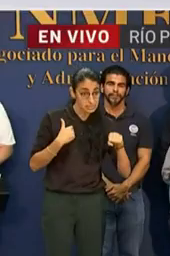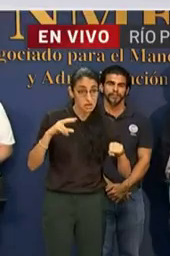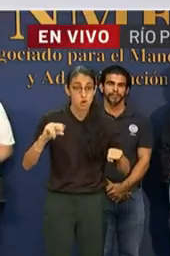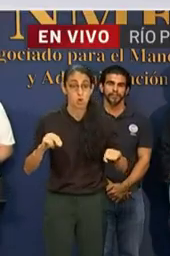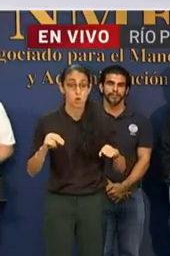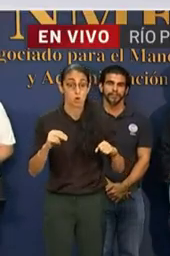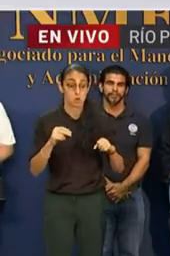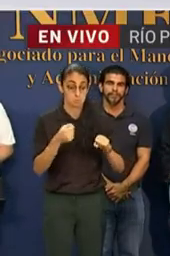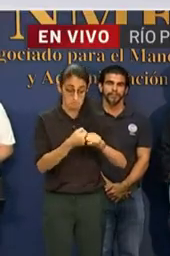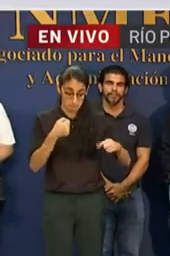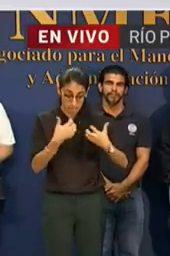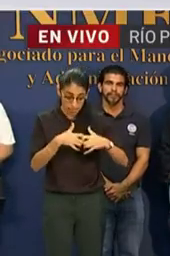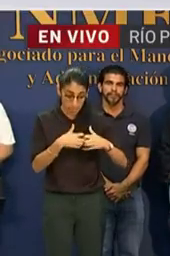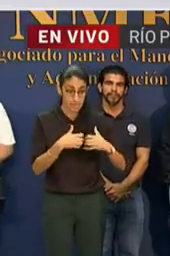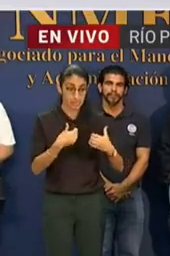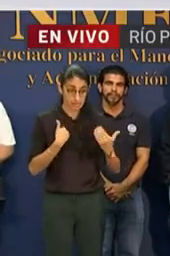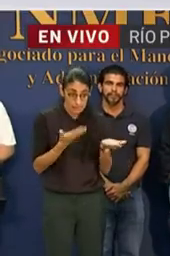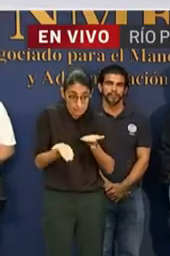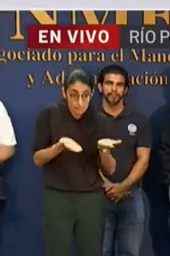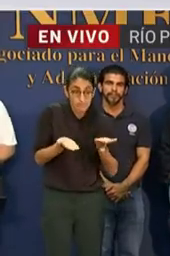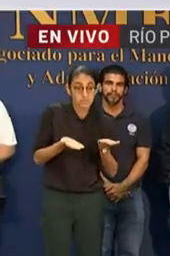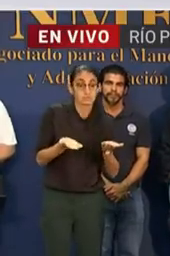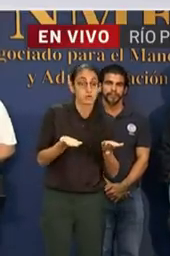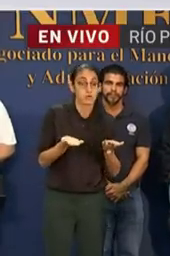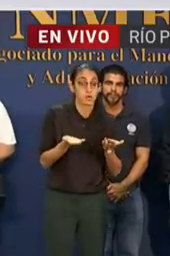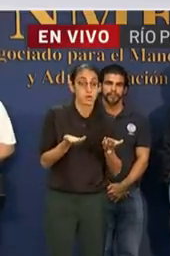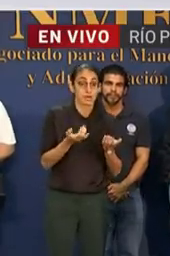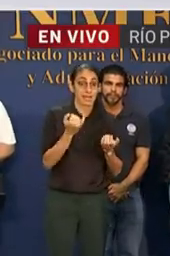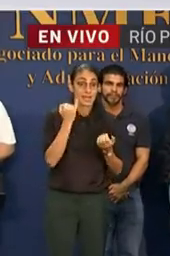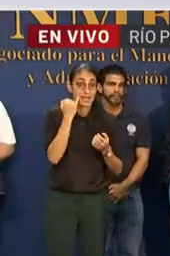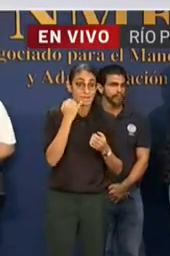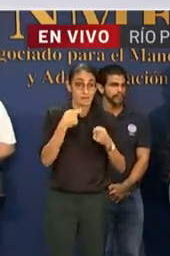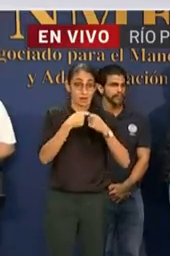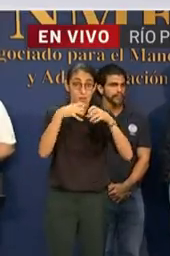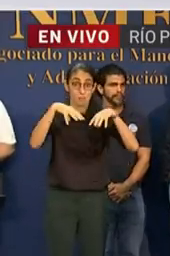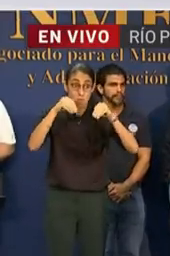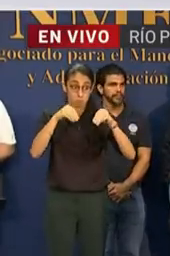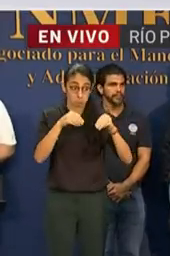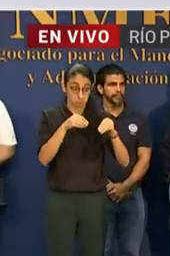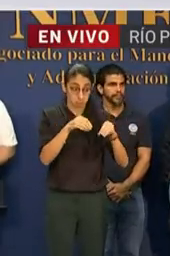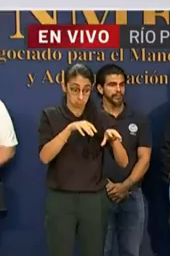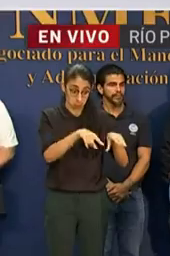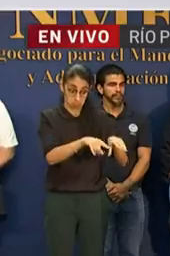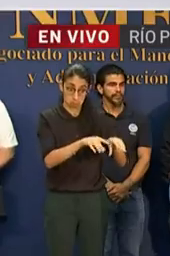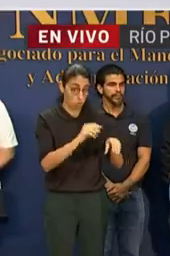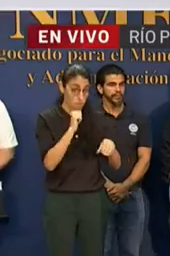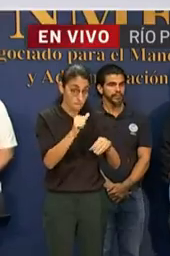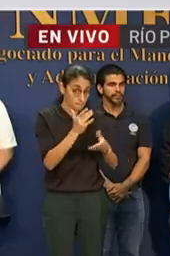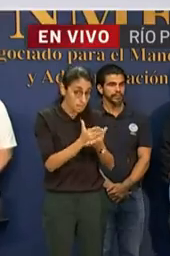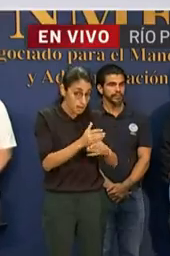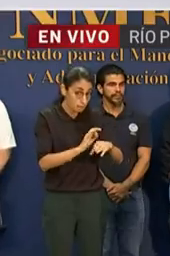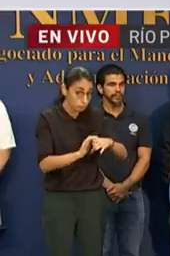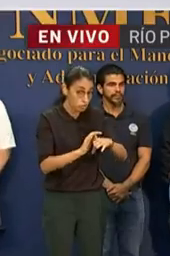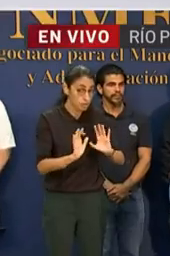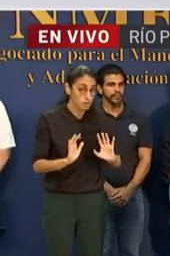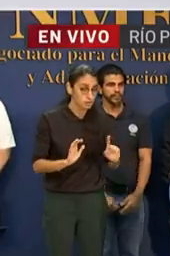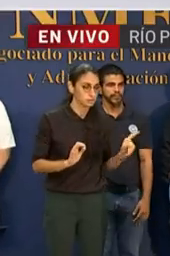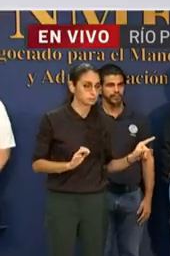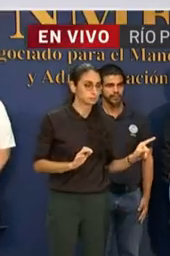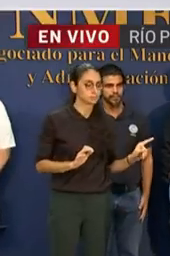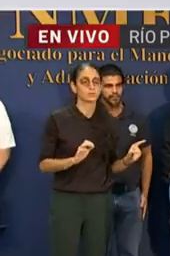ACUEDUCTOS, QUERÍA SABER DE